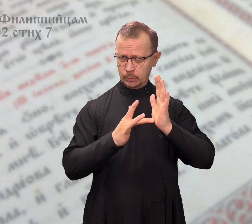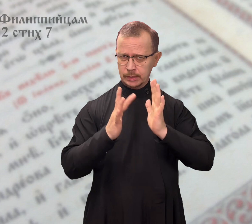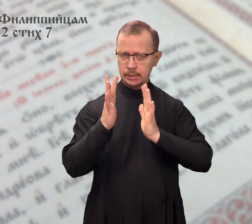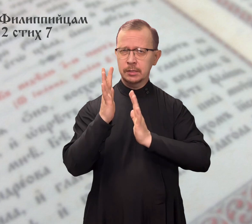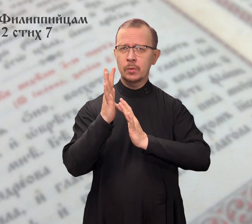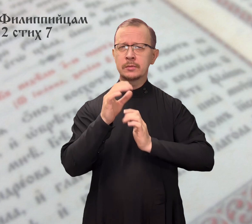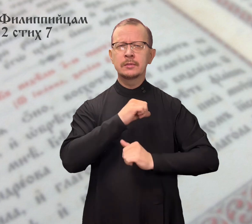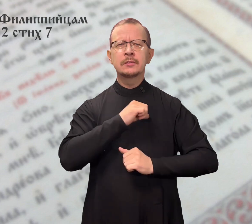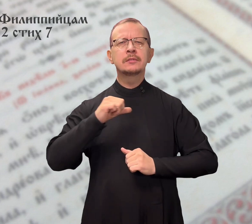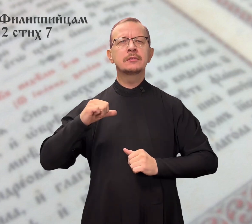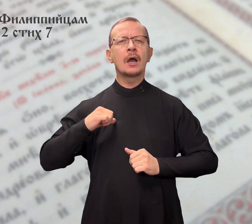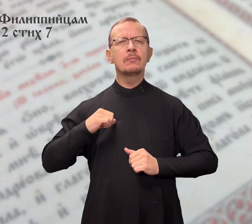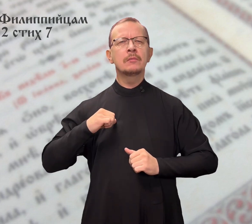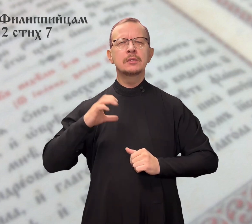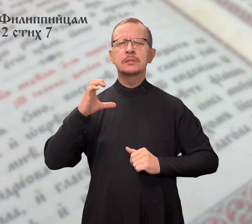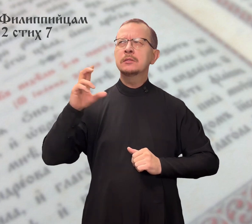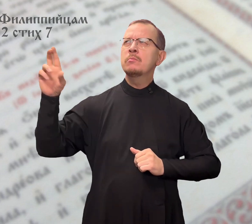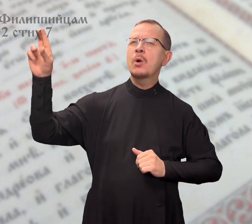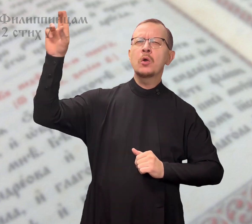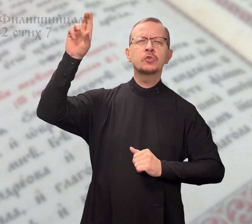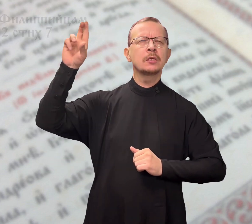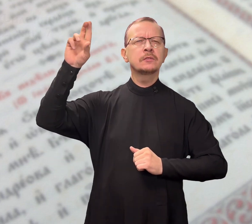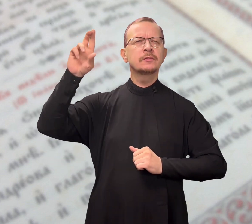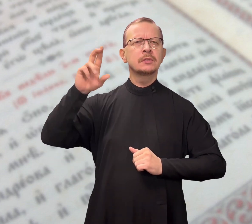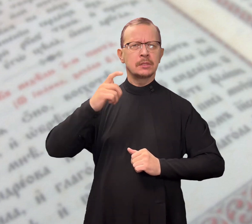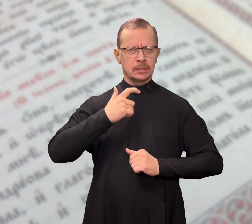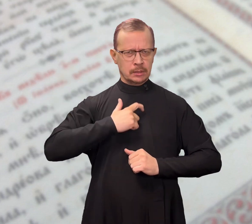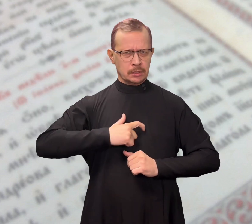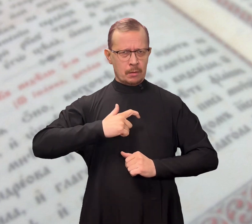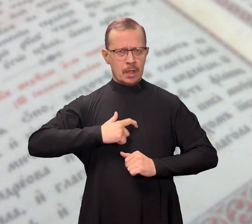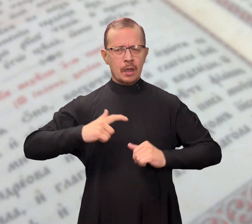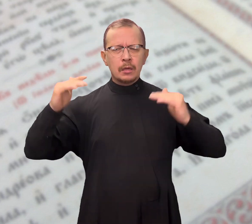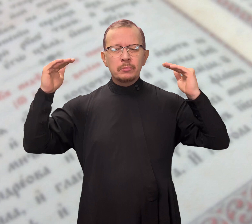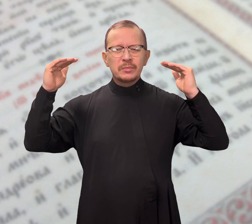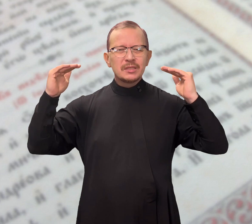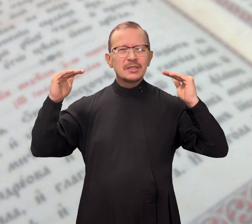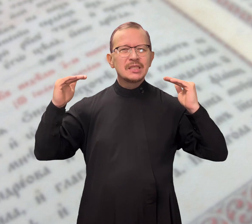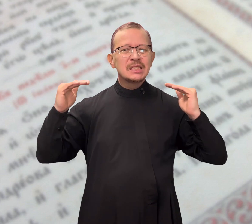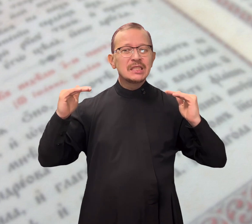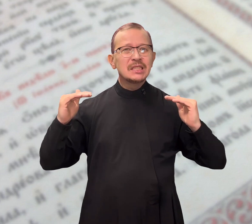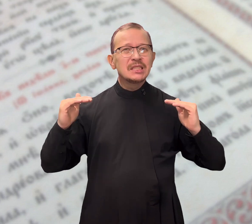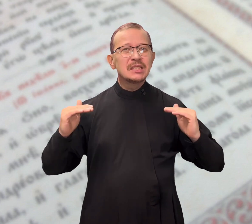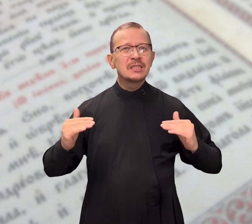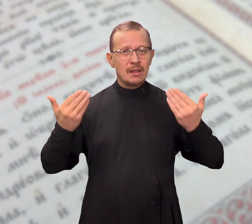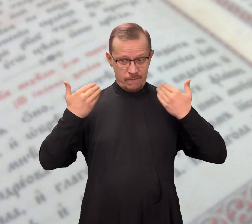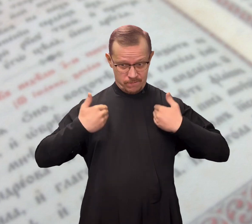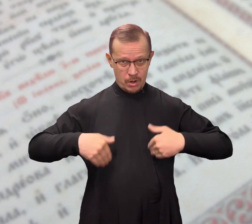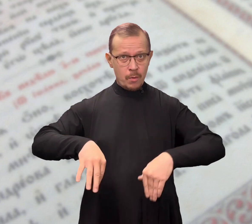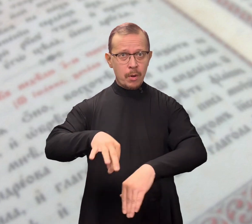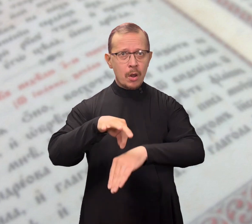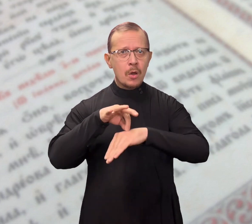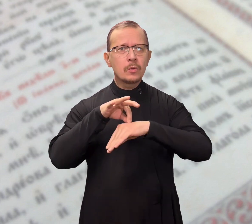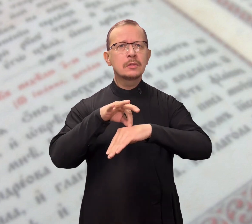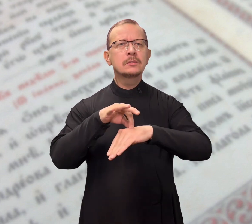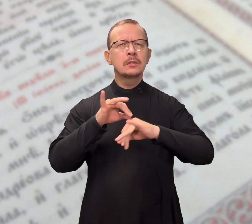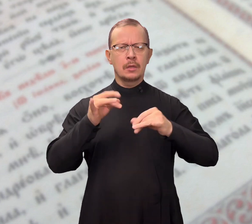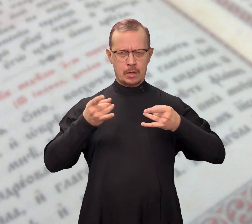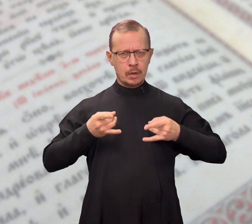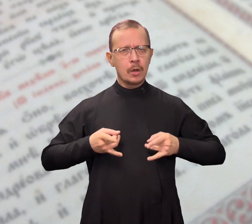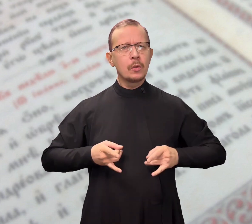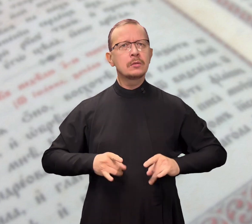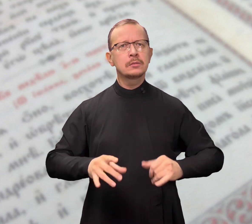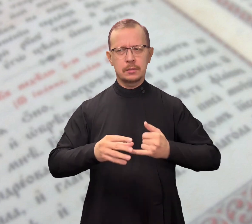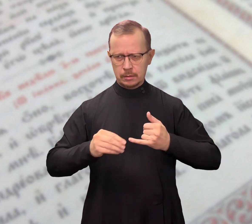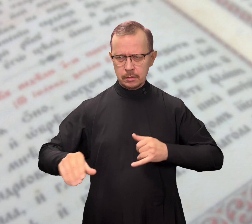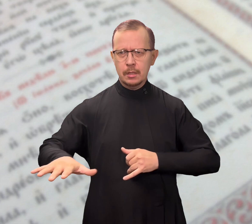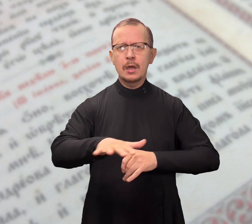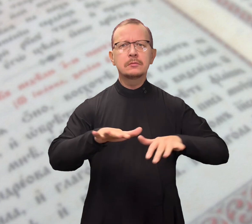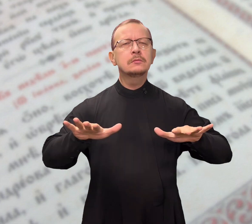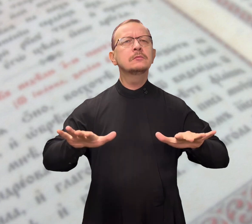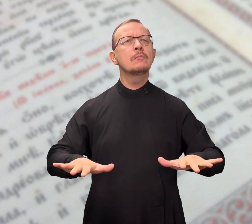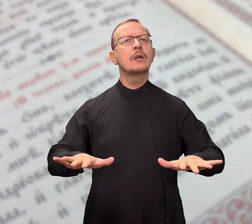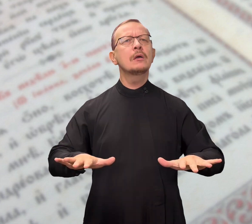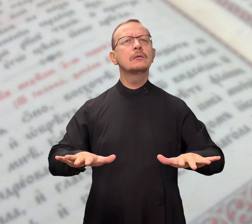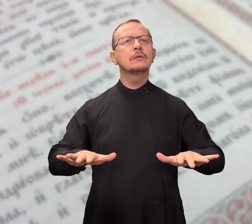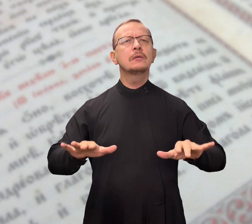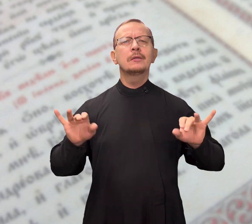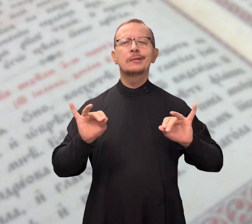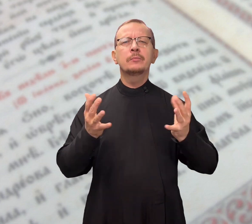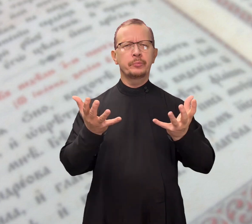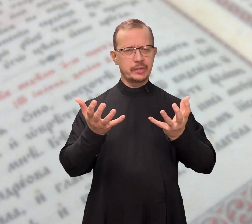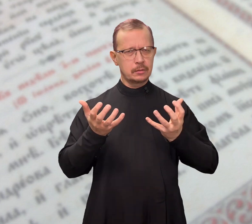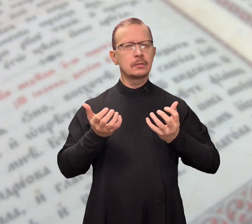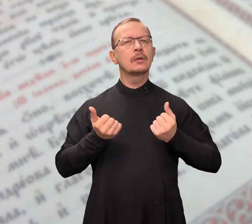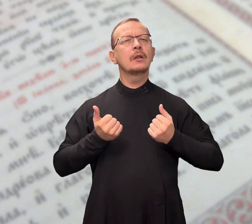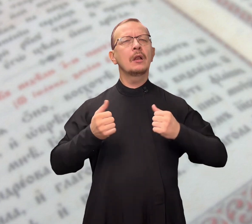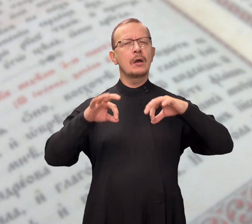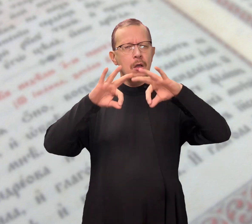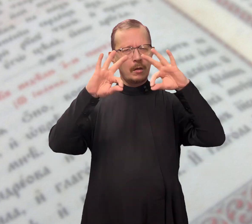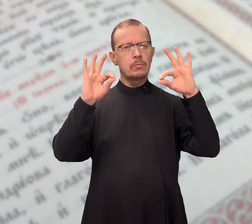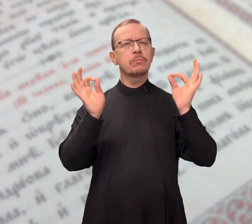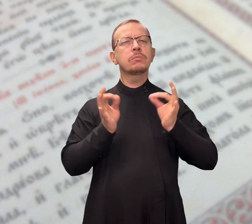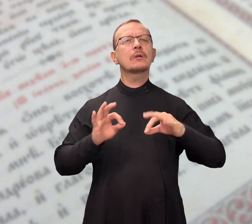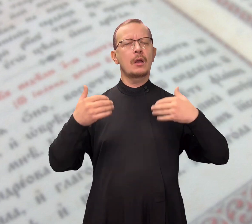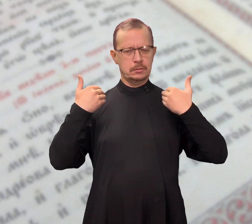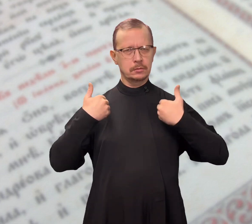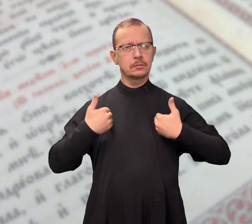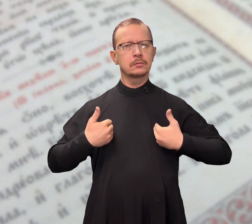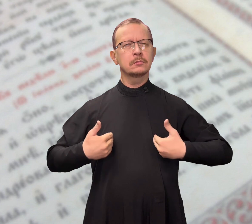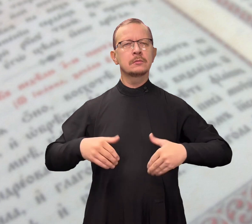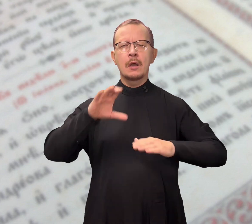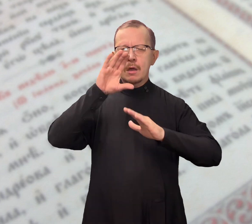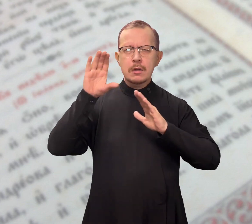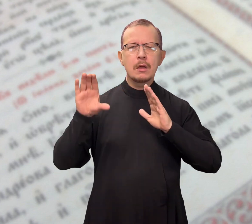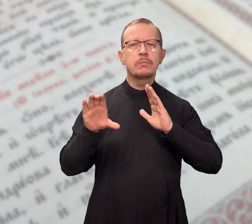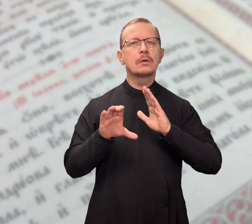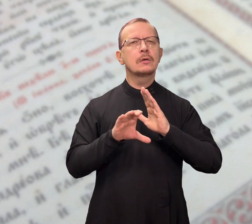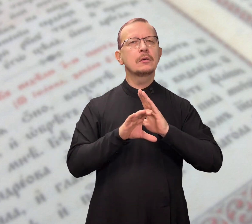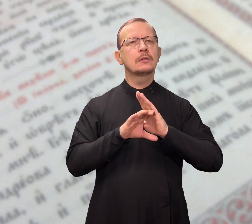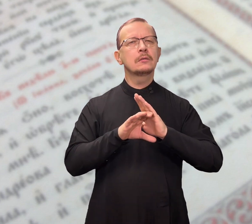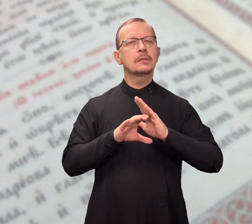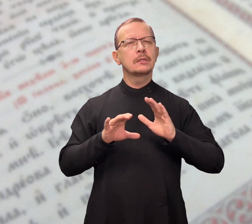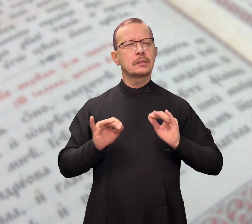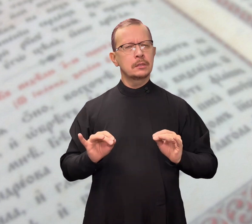Он Сам Себя уничижил, воплотился и принял образ раба,